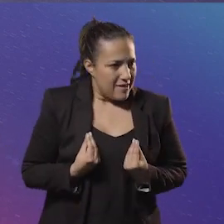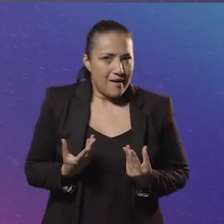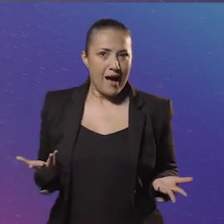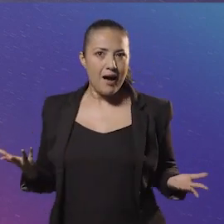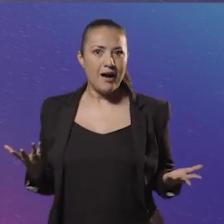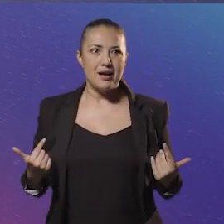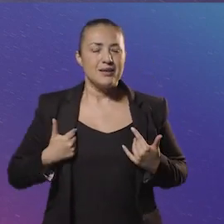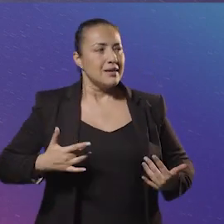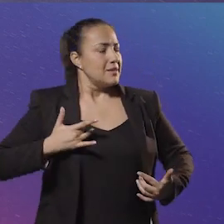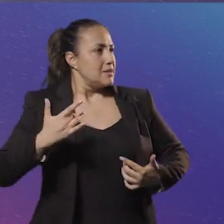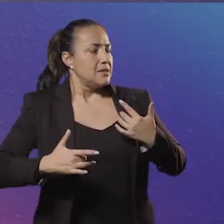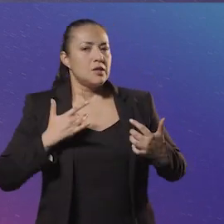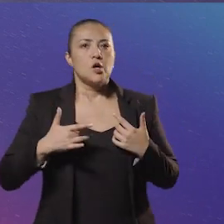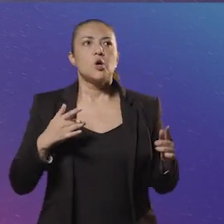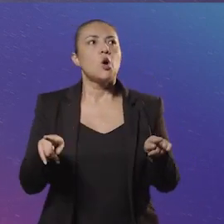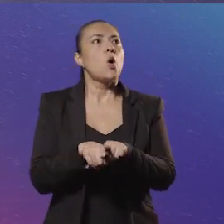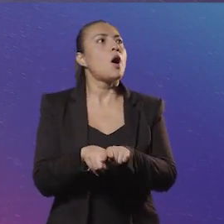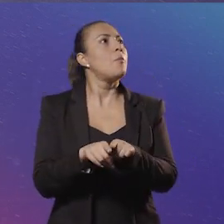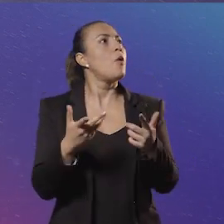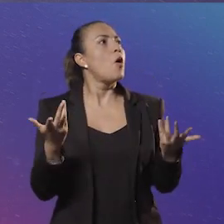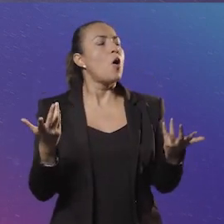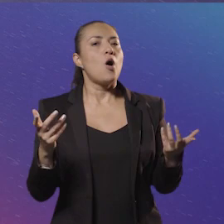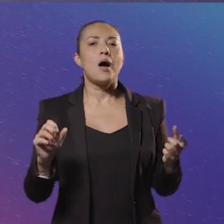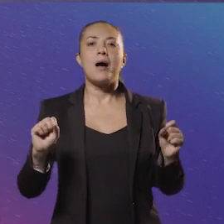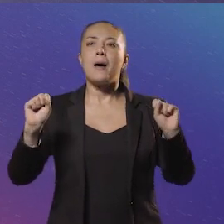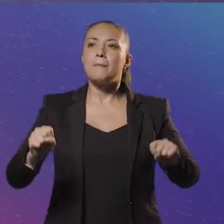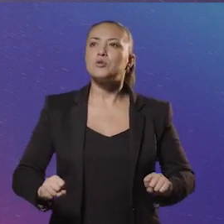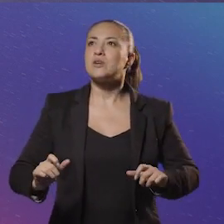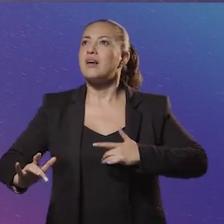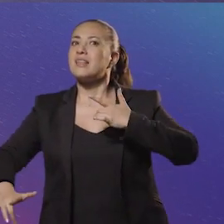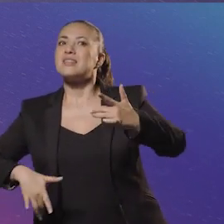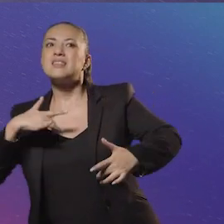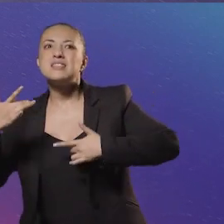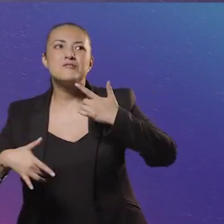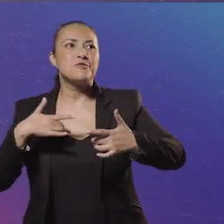A la final que estás como teniendo la posibilidad de disfrutar